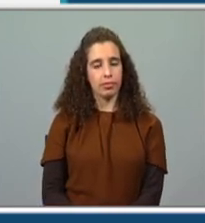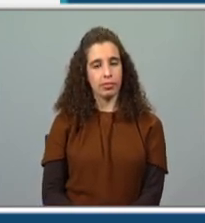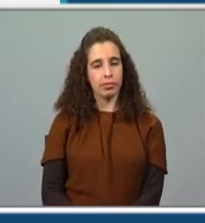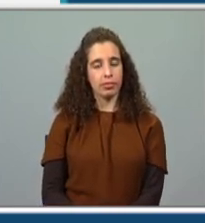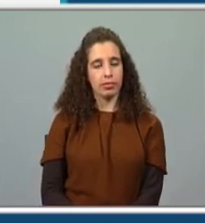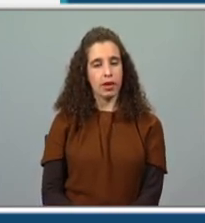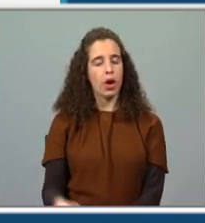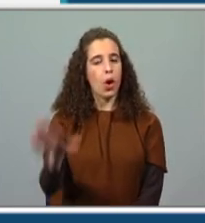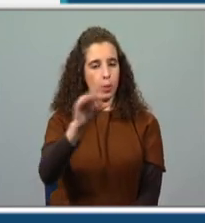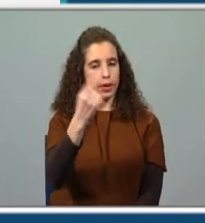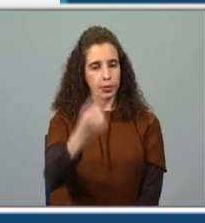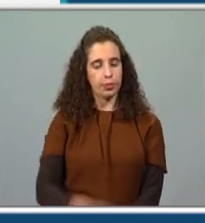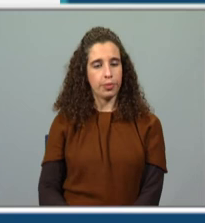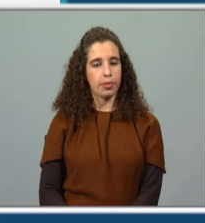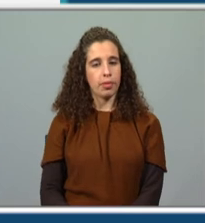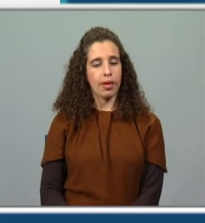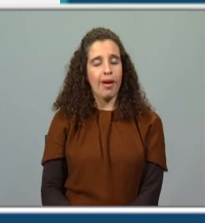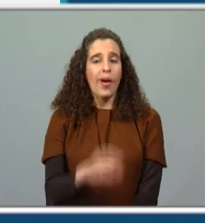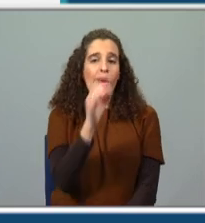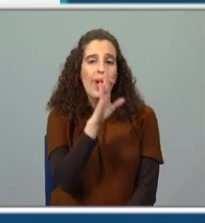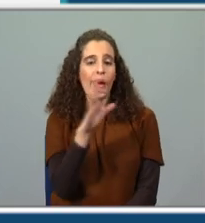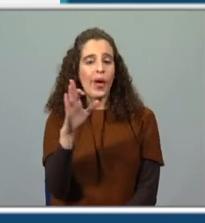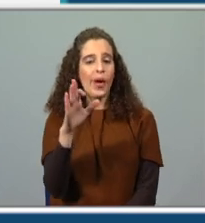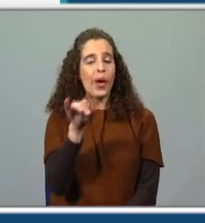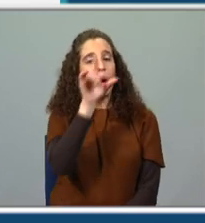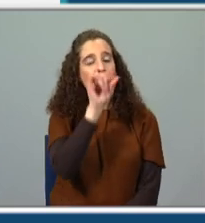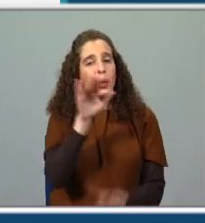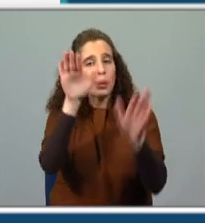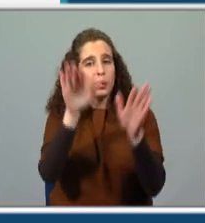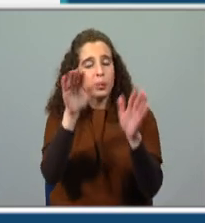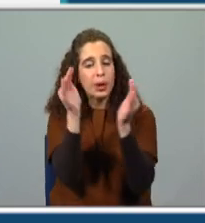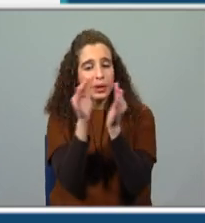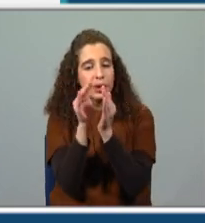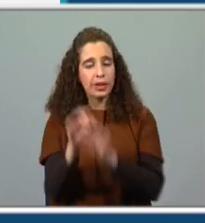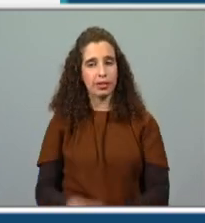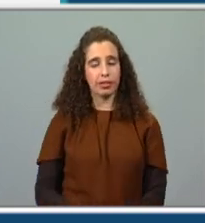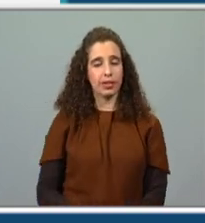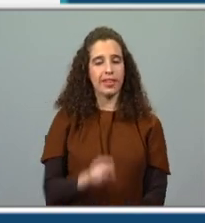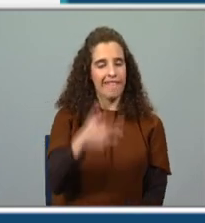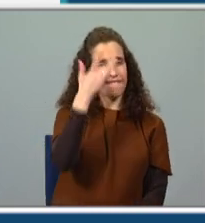mais uma é um passarinho e aqui é fácil encontrar 多一個這是一隻小鳥，在這裡很容易找到